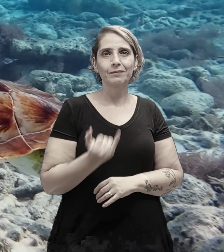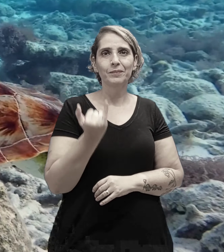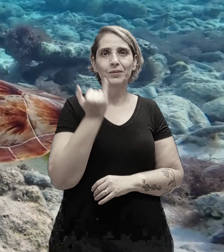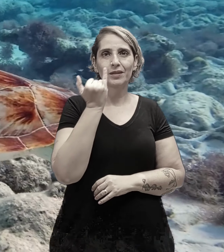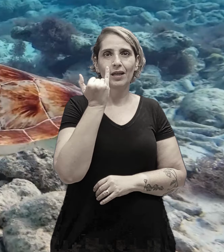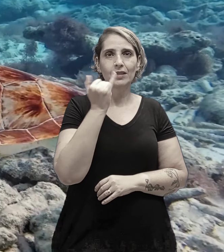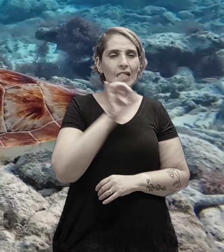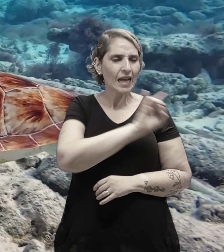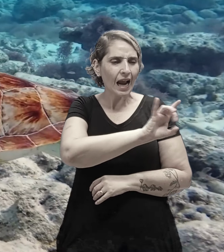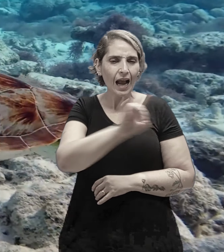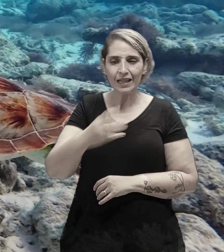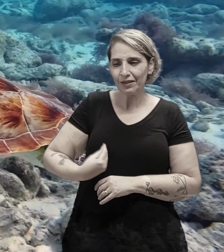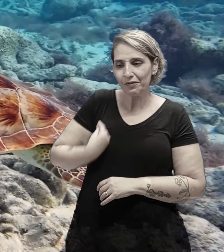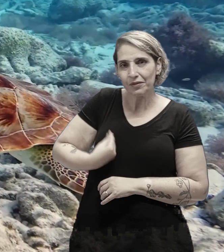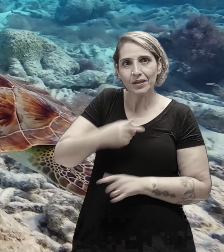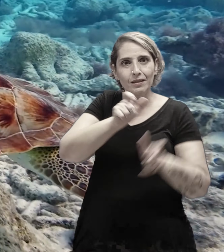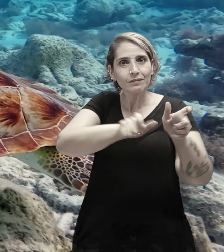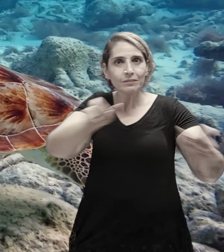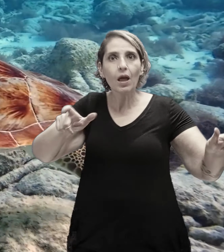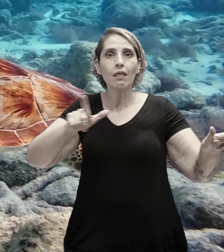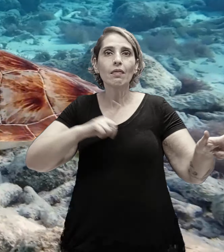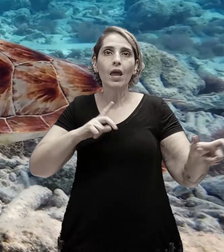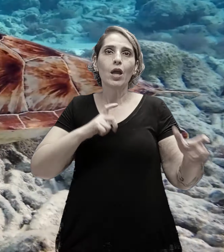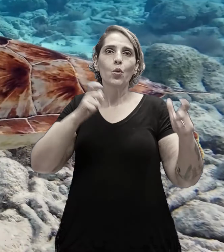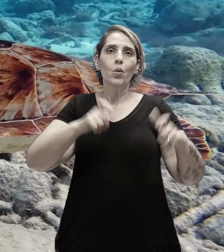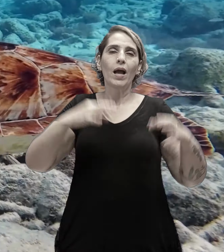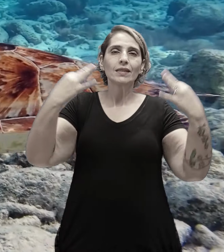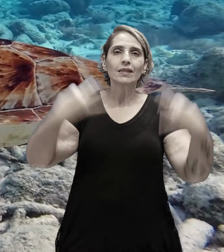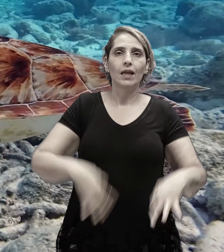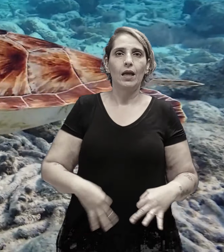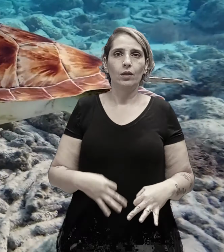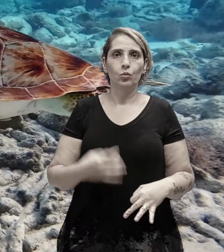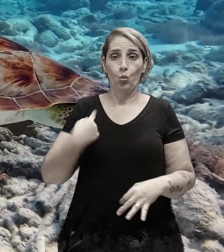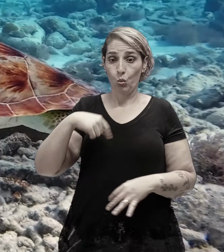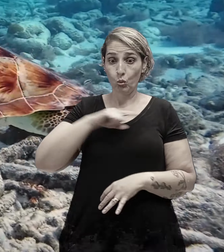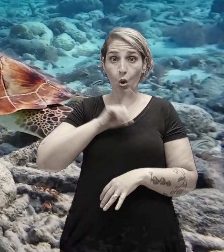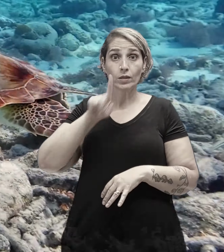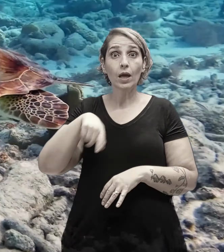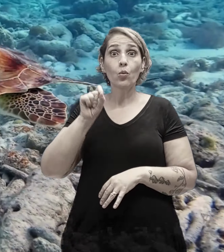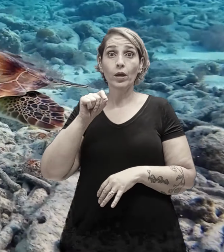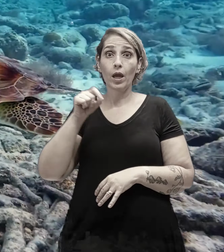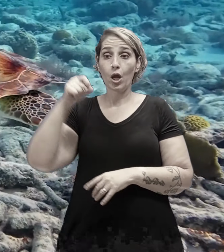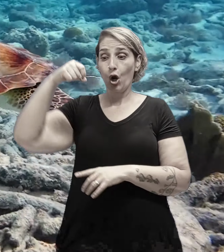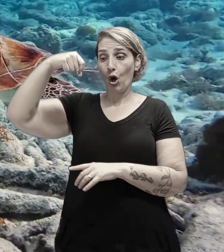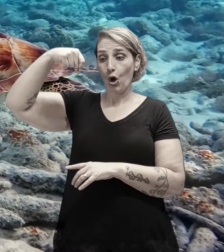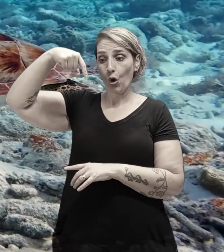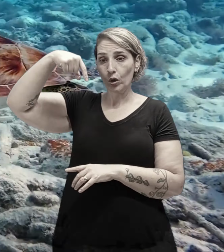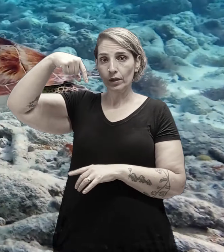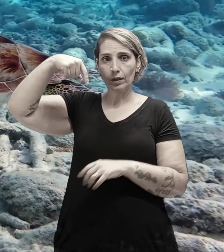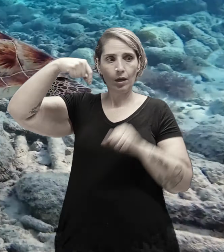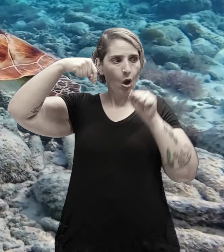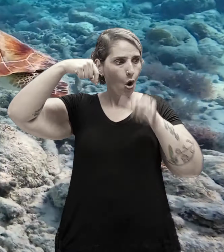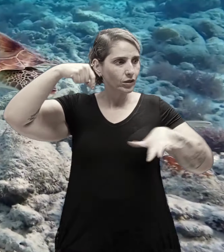onde cada vida tem seu lugar. Somos ao mesmo tempo a gota e o oceano,